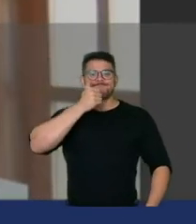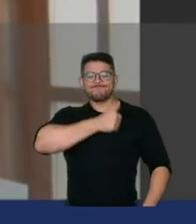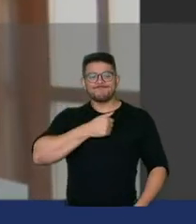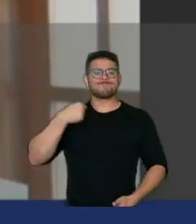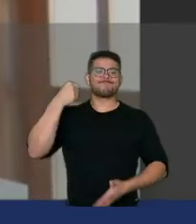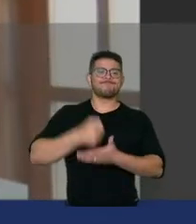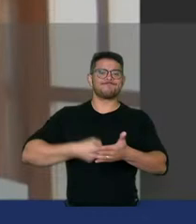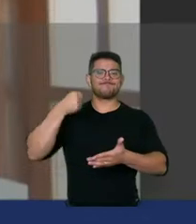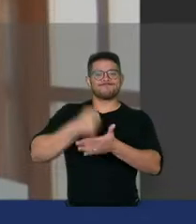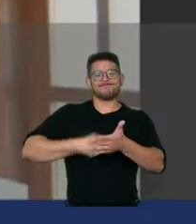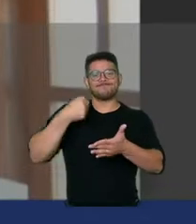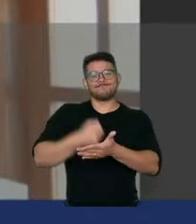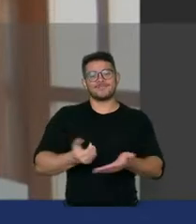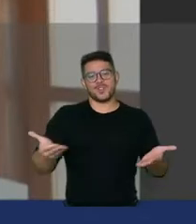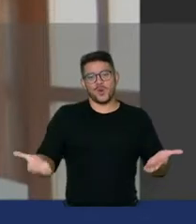QUE INSISTIRAM PARA QUE A GENTE GARANTISSE ESTA VITÓ